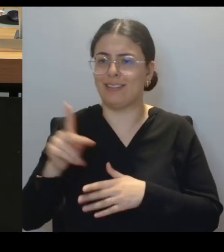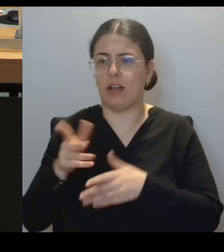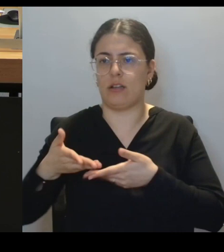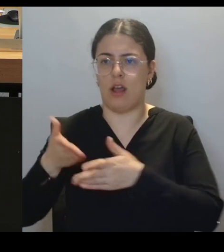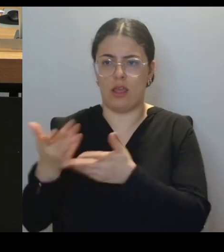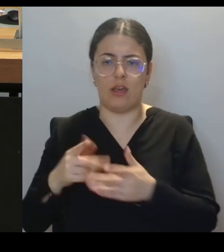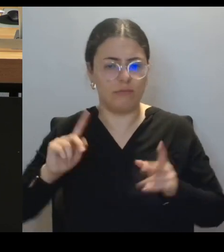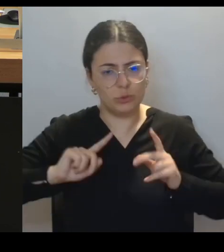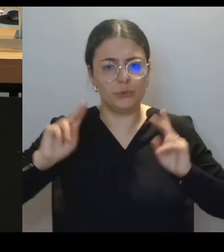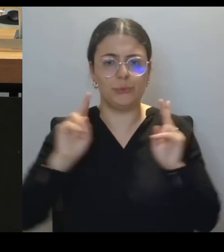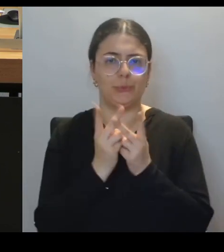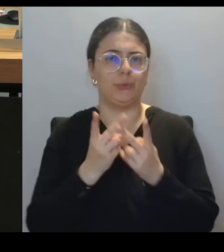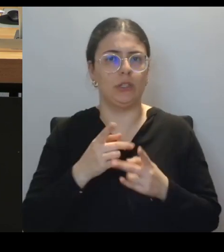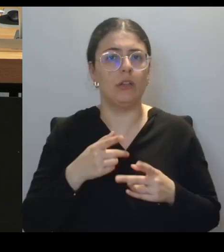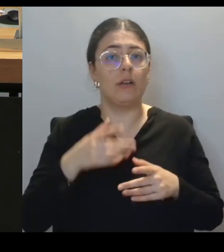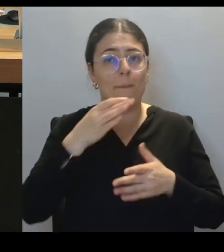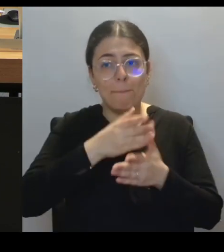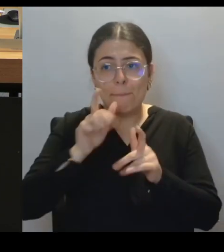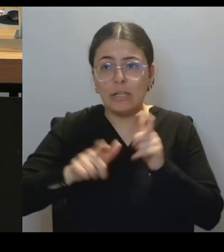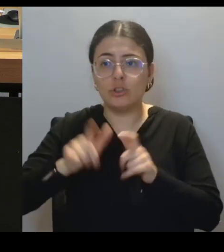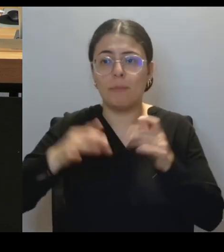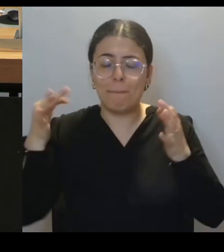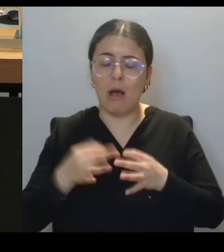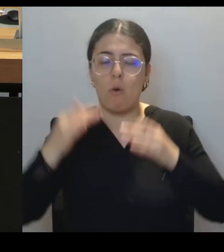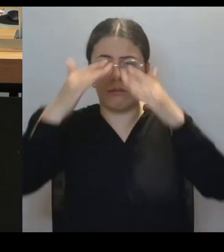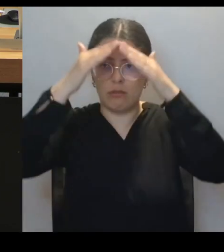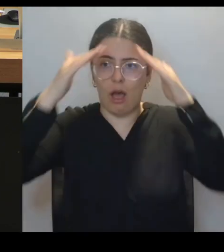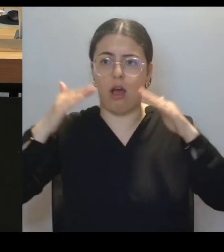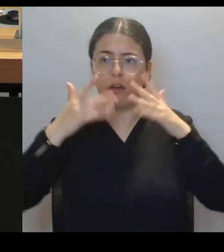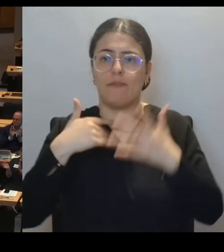und nicht weniger geht es. Wir verstehen das kommunale Vorkaufsrecht